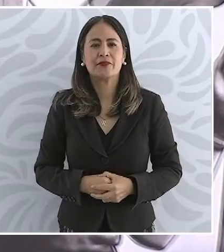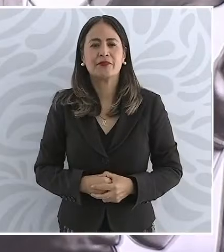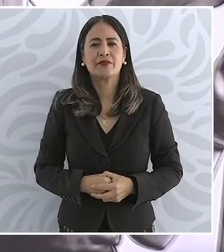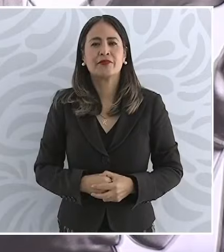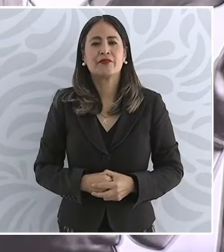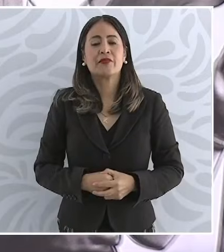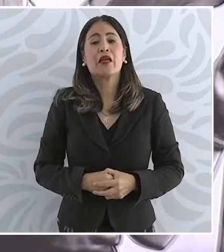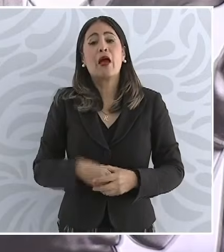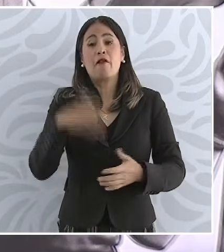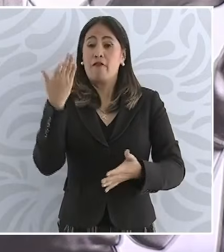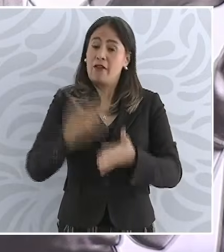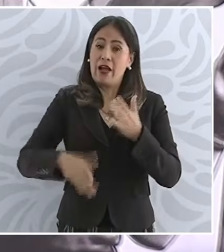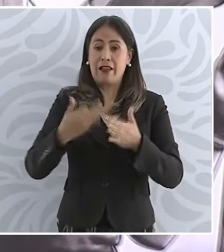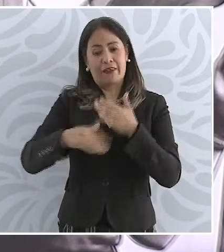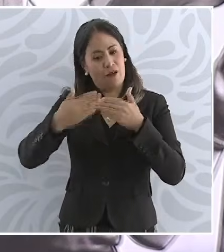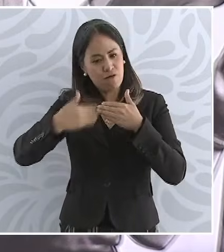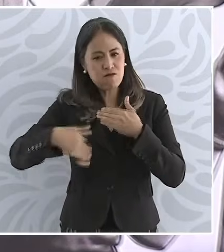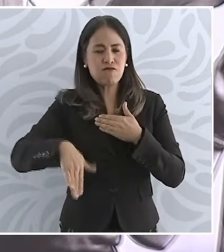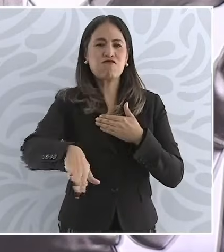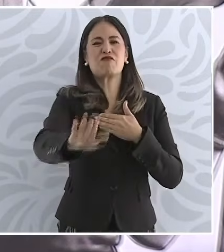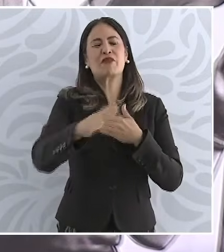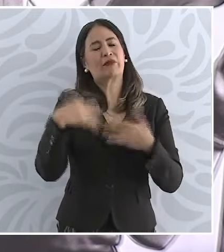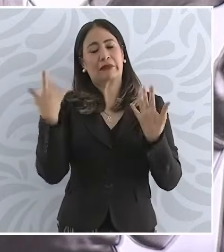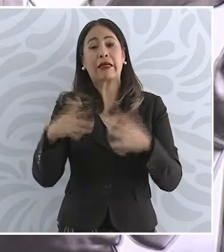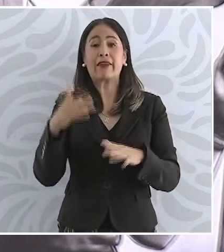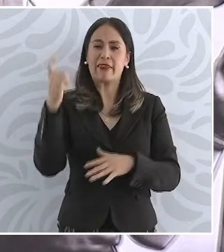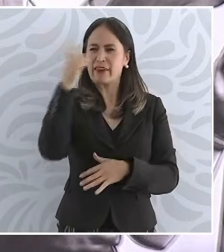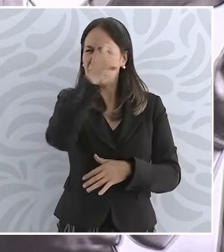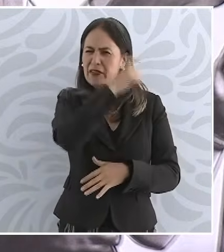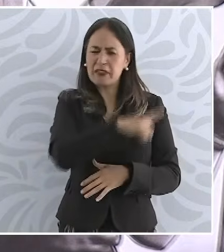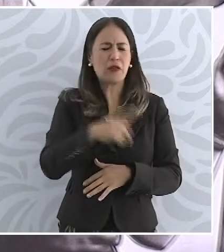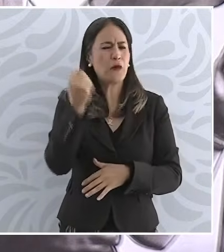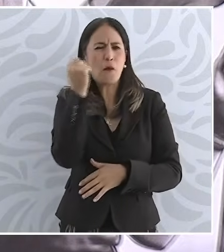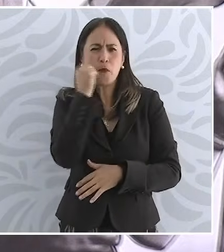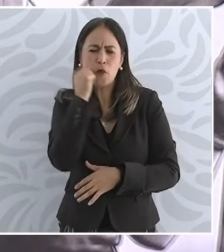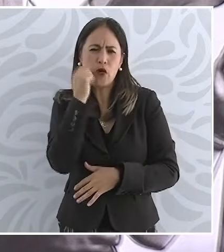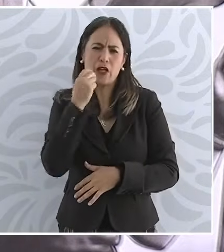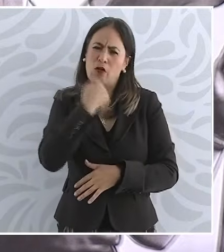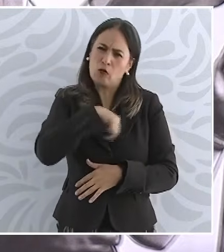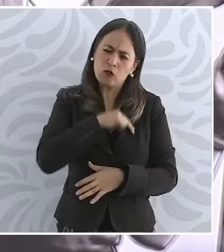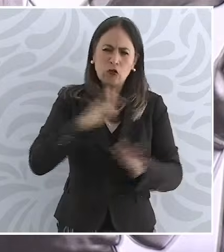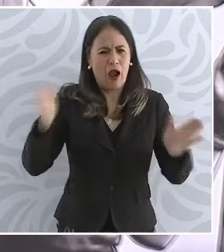delante sigue siendo desafiante pero con ánimo y determinación trabajamos al límite de nuestras